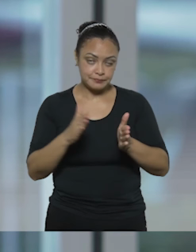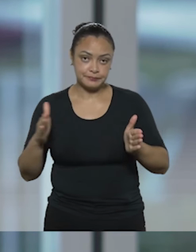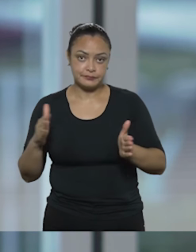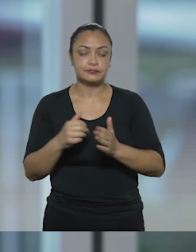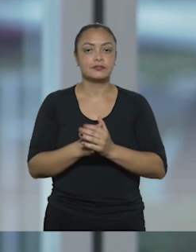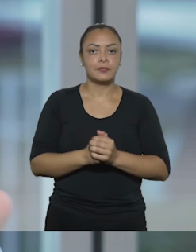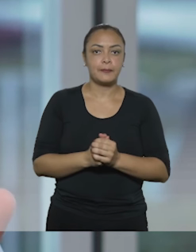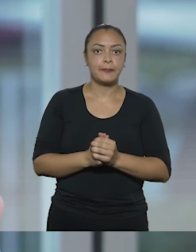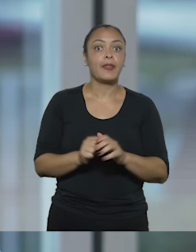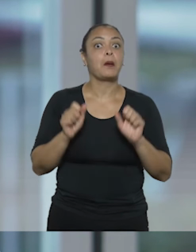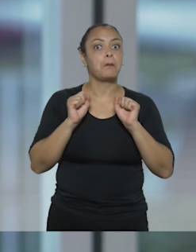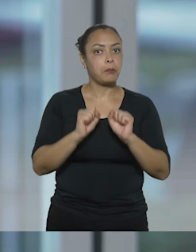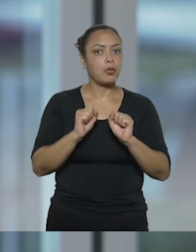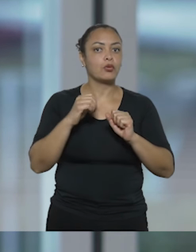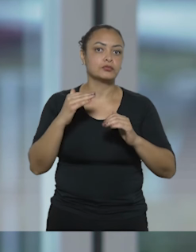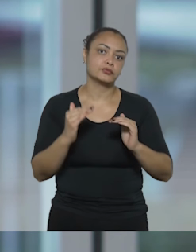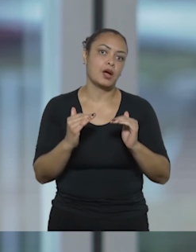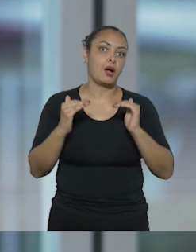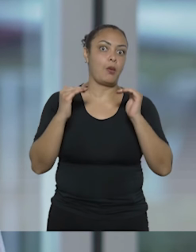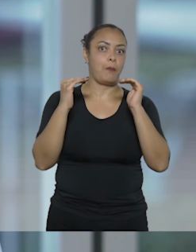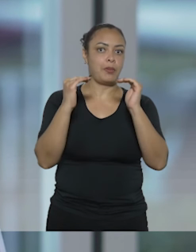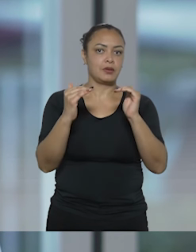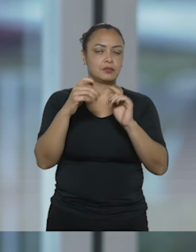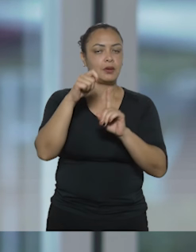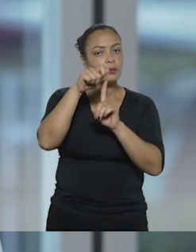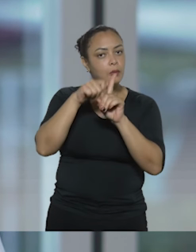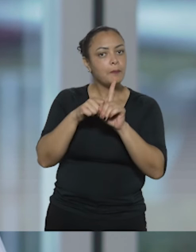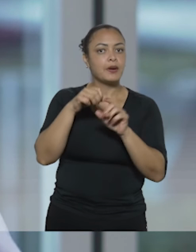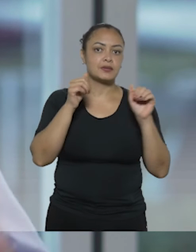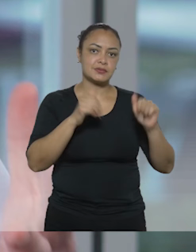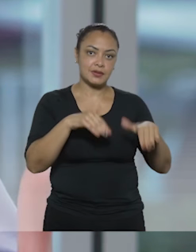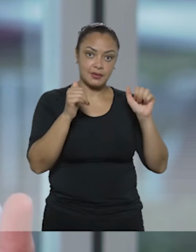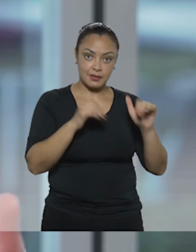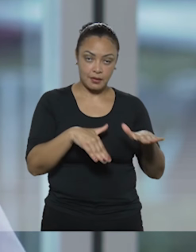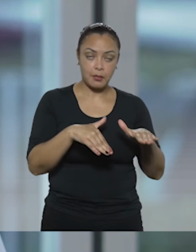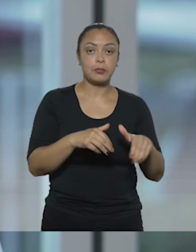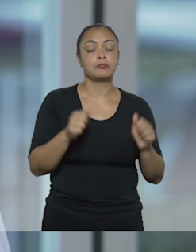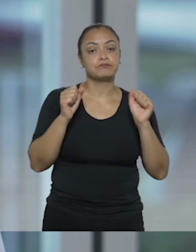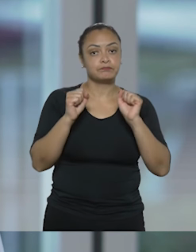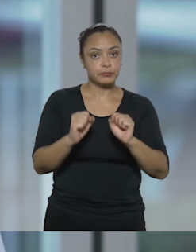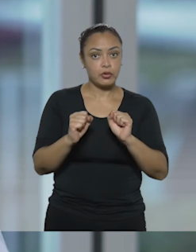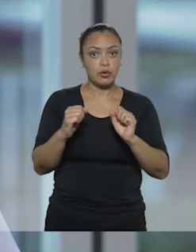existe uma perspectiva de uma alta adicional em setembro, que marcaria finalmente o fim